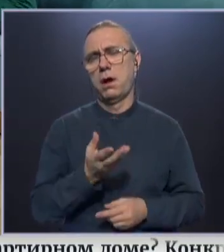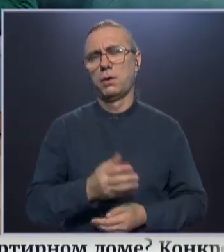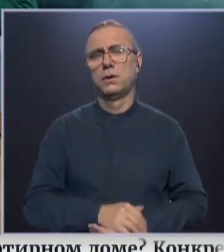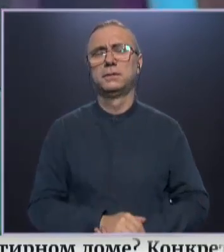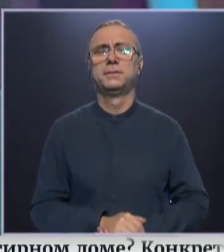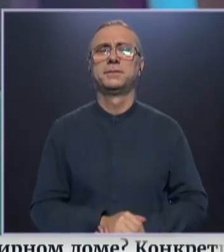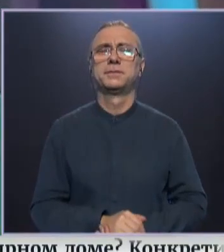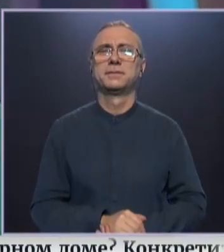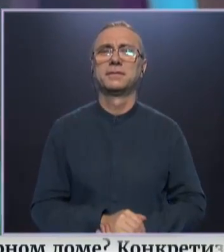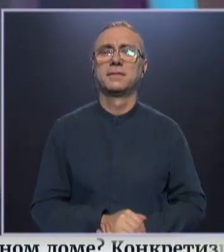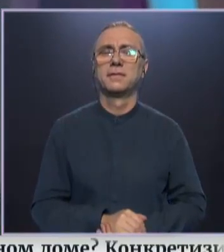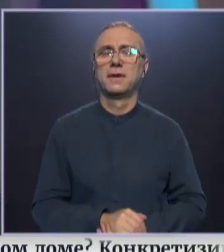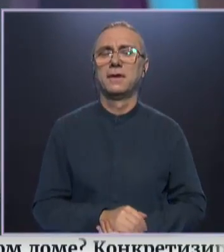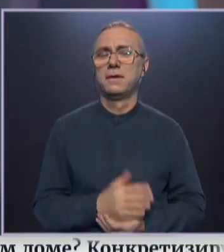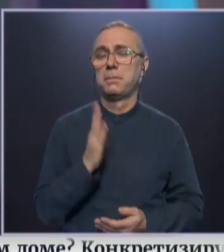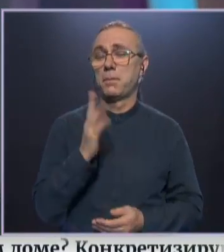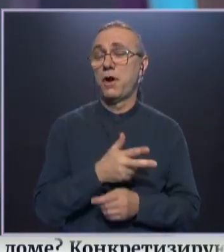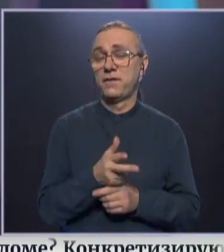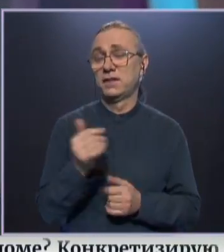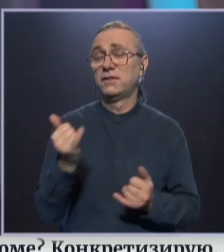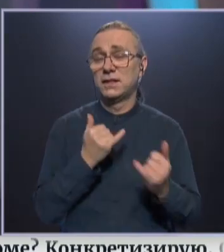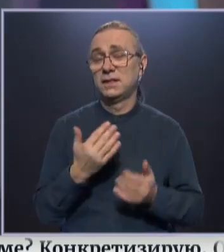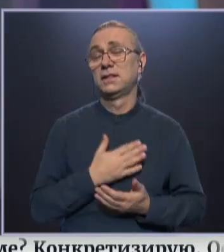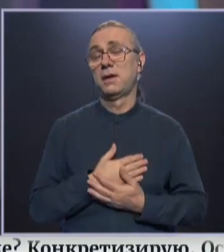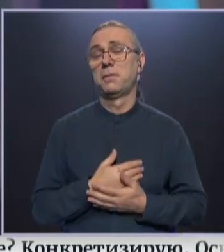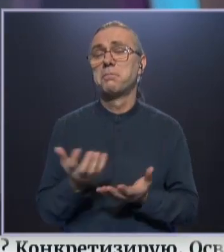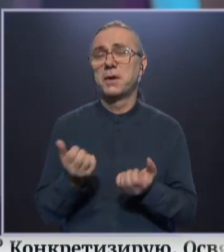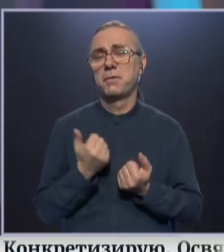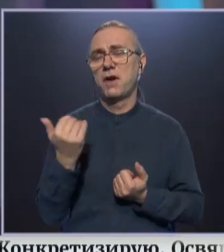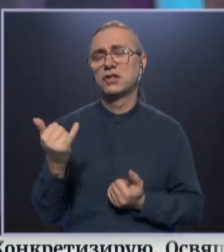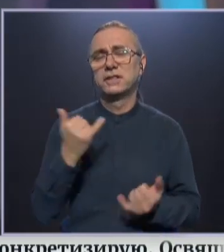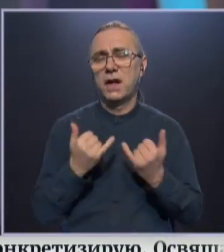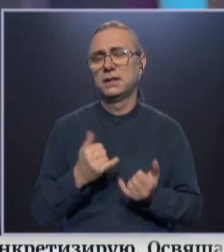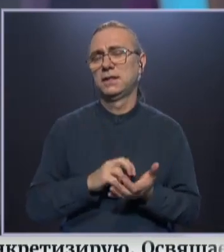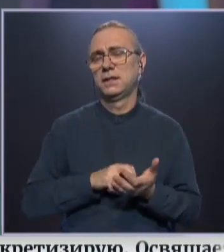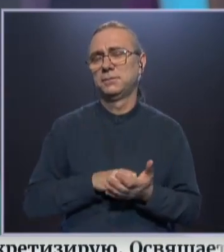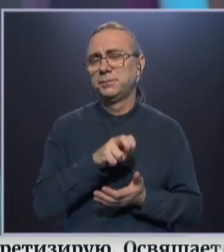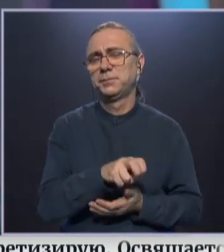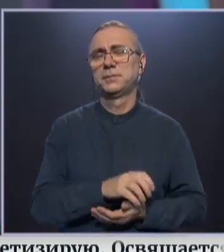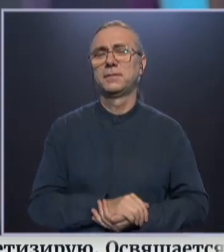можете дозвониться к нам с удовольствием ваши звонки послушаем что у вас на самом деле беспокоит а пока продолжаем